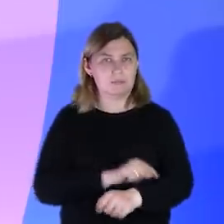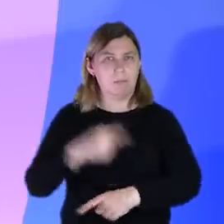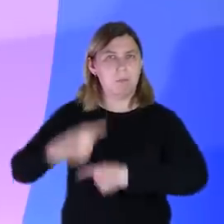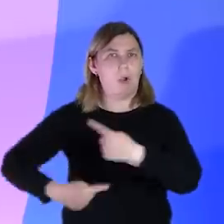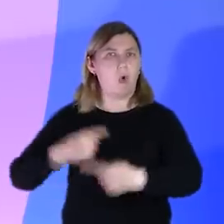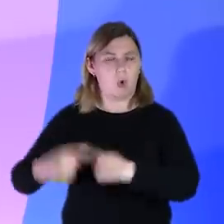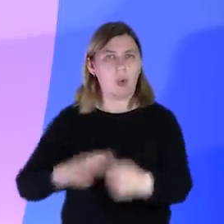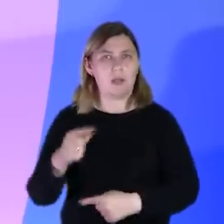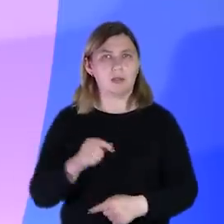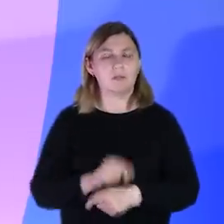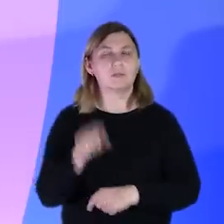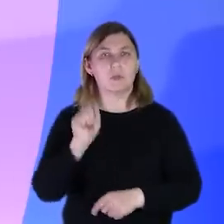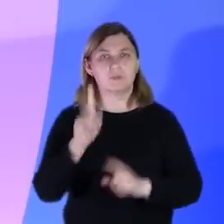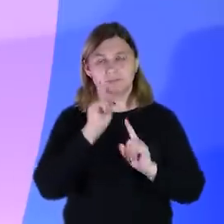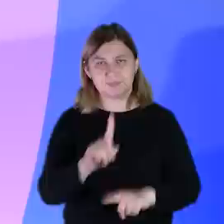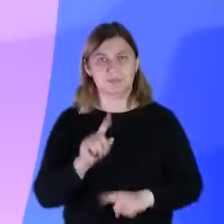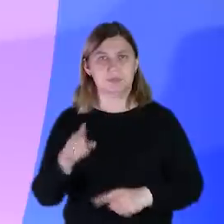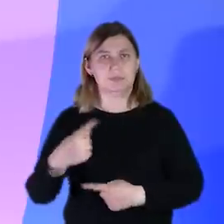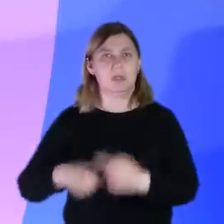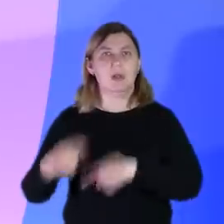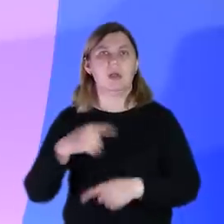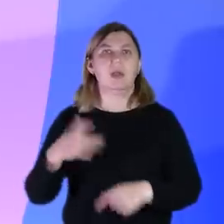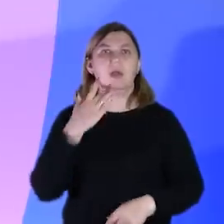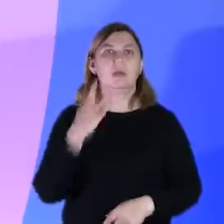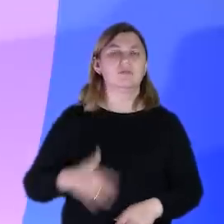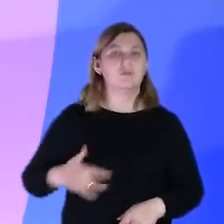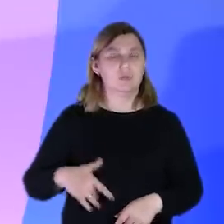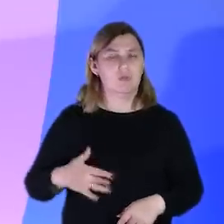które miało rzeczywiście miejsce. Powstaje towarzystwo szlachty zagrodowej...